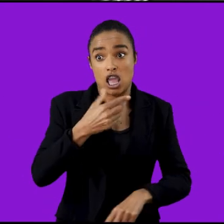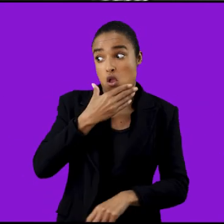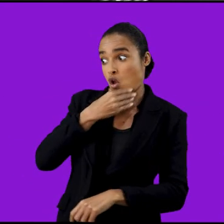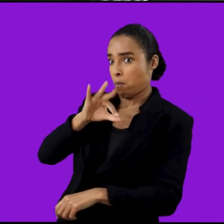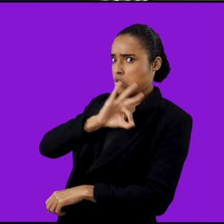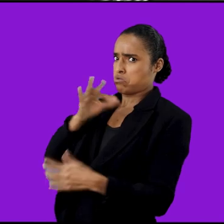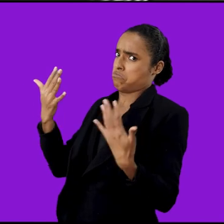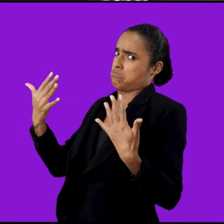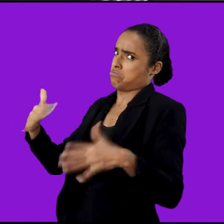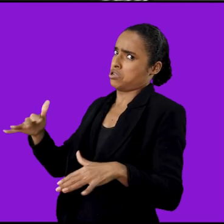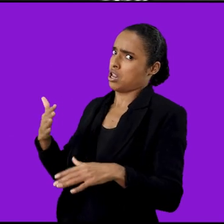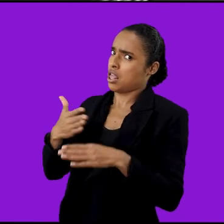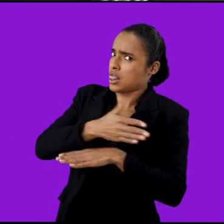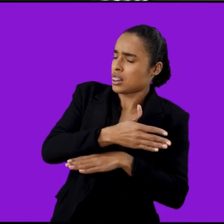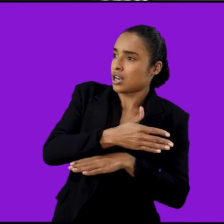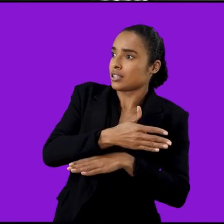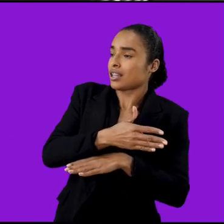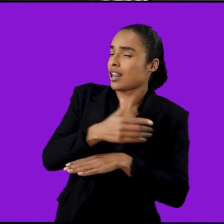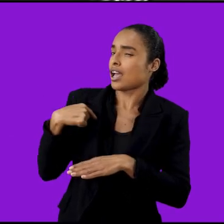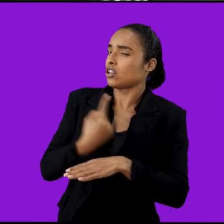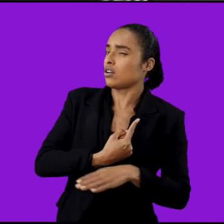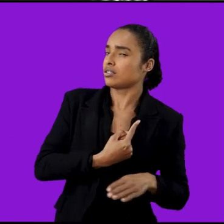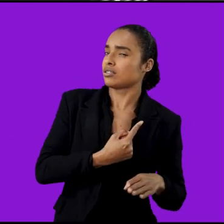mato, lá onde os quilombolas ia. Então nós entrou lá por cima. Então os cara achou